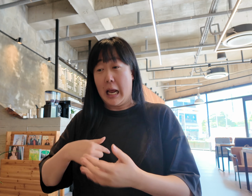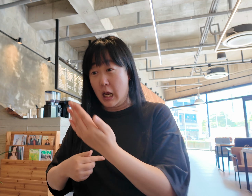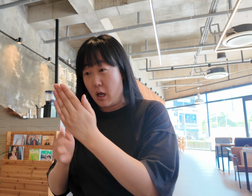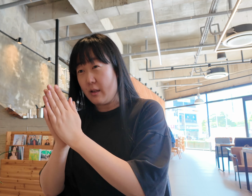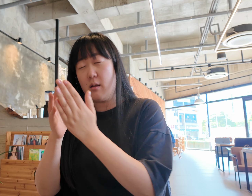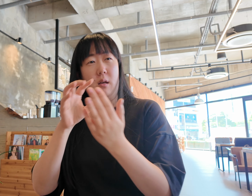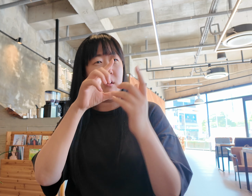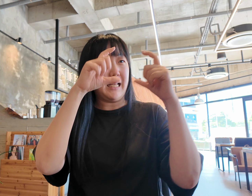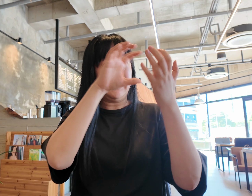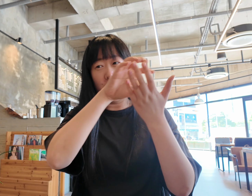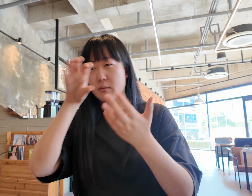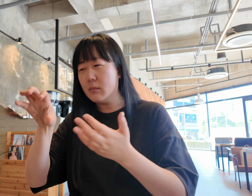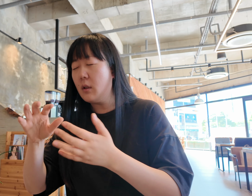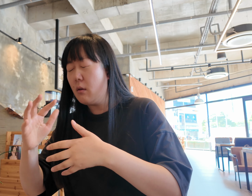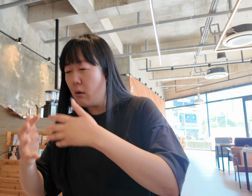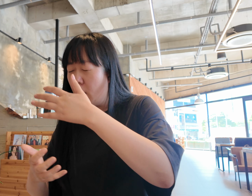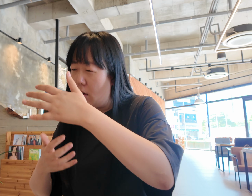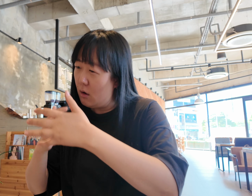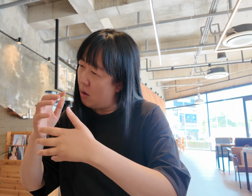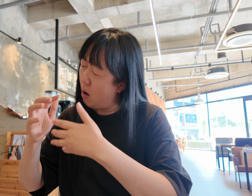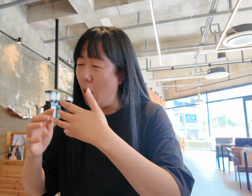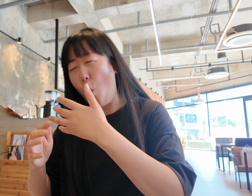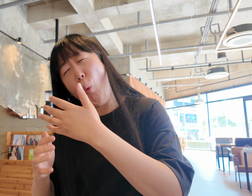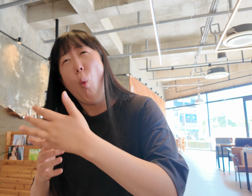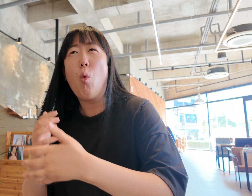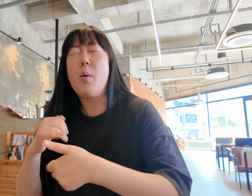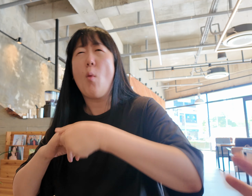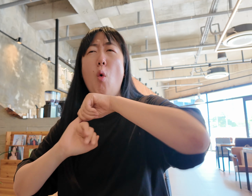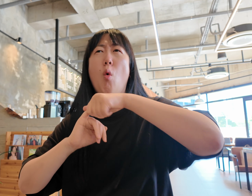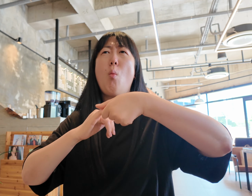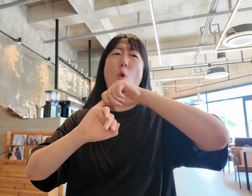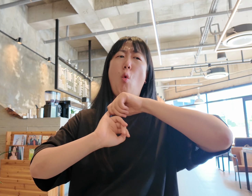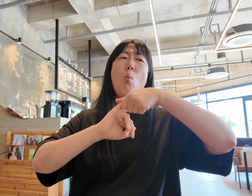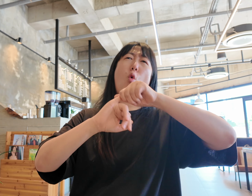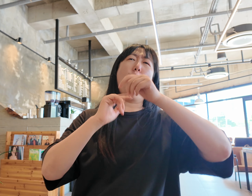Es ist schwierig, Bücher oder Bilder effektiv in Gebärdensprache zu vermitteln.